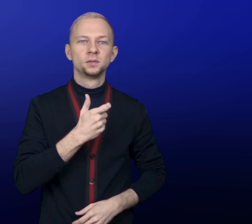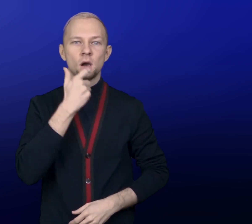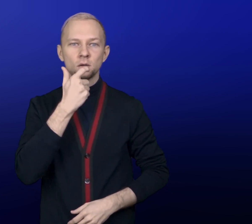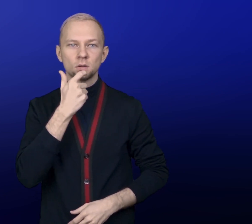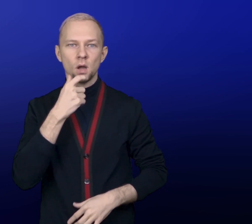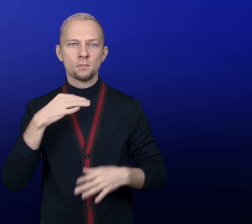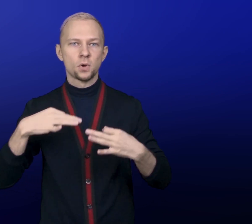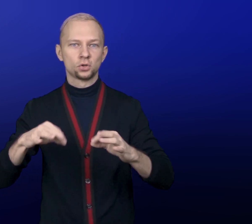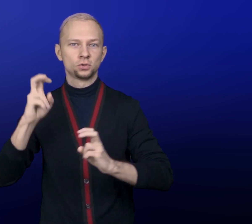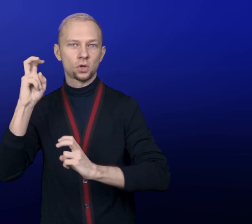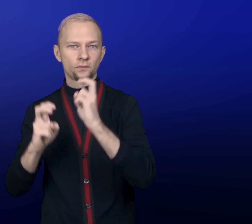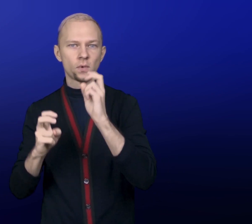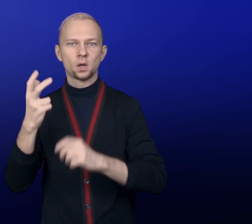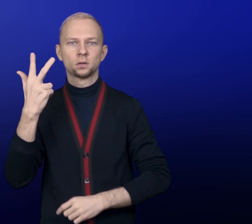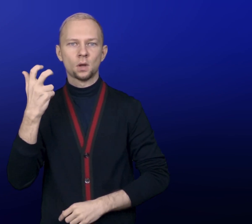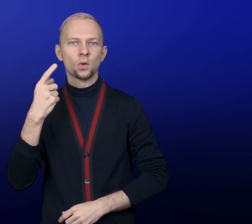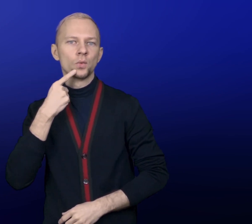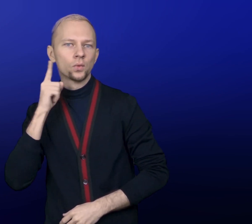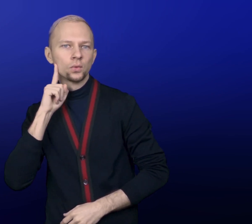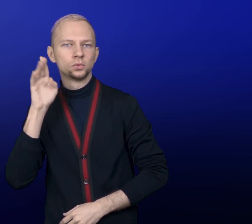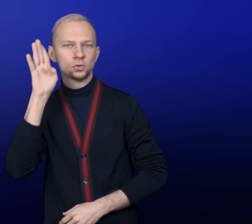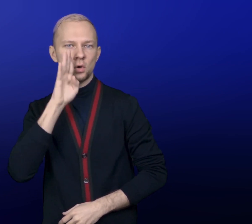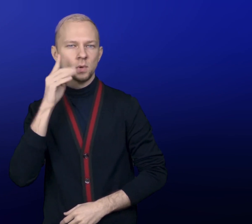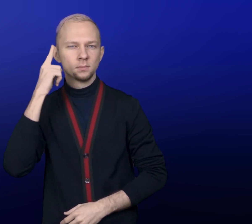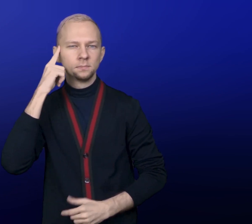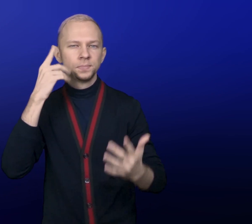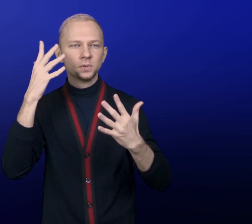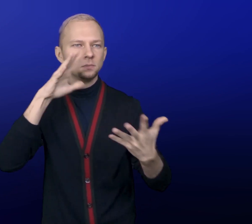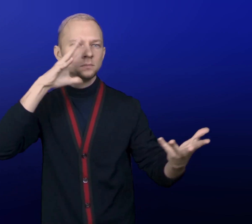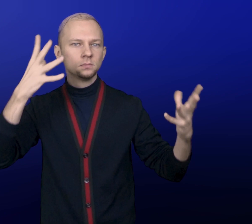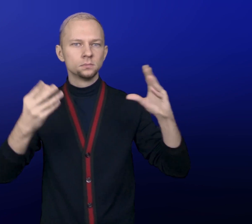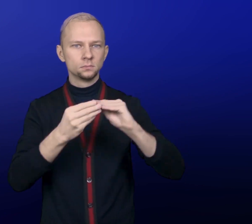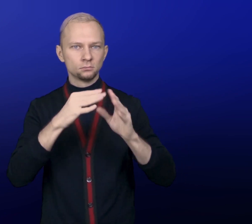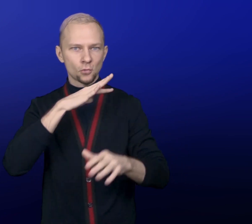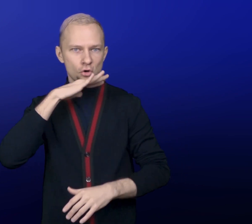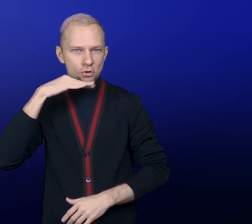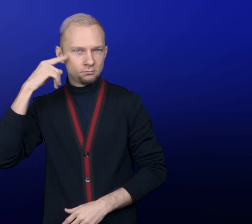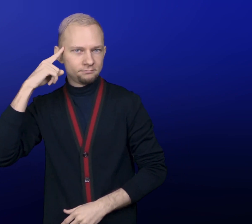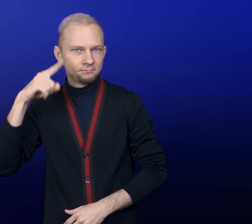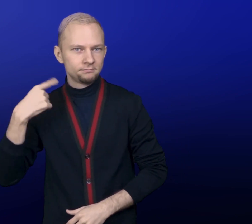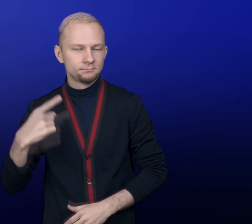на Златоустовском машзаводе – 300 глухих и слабослышащих.